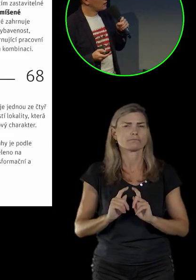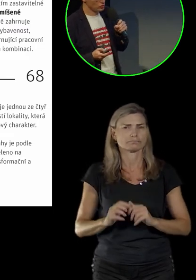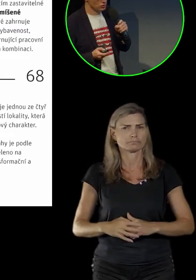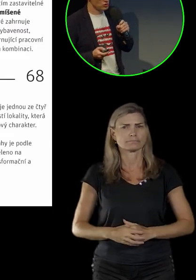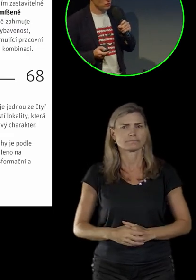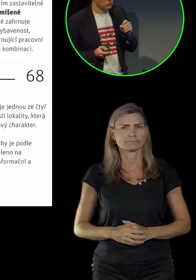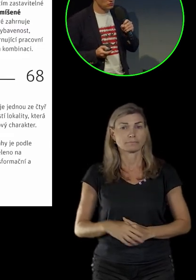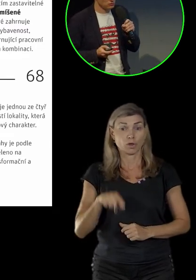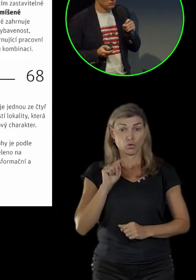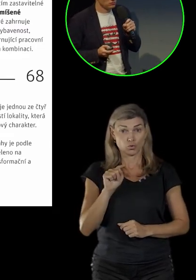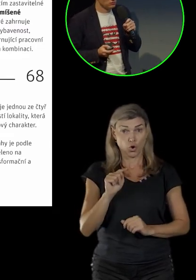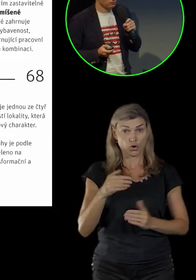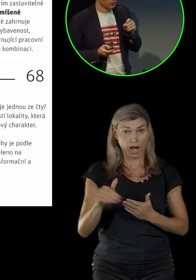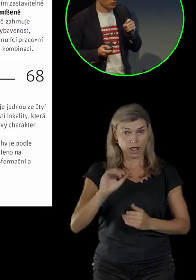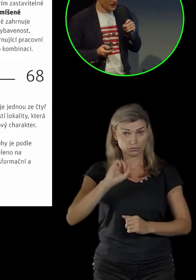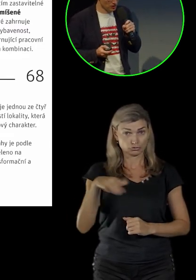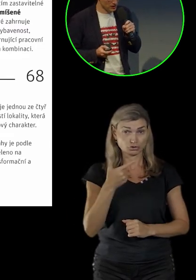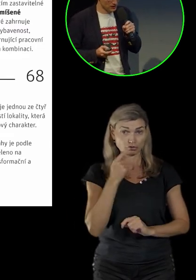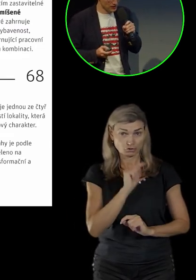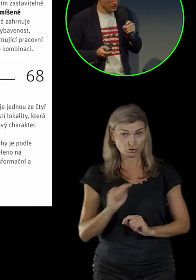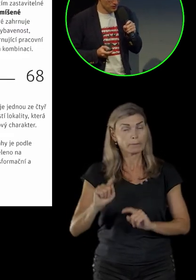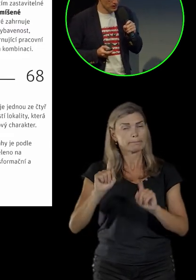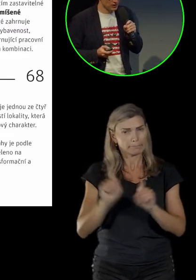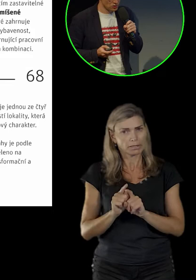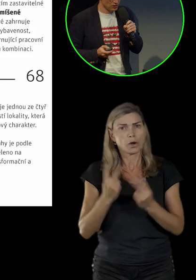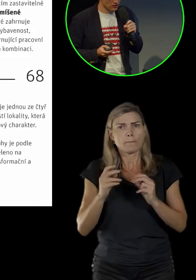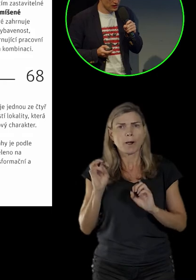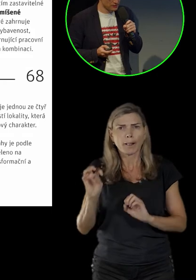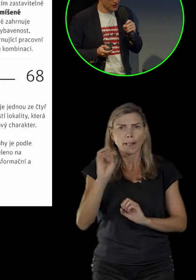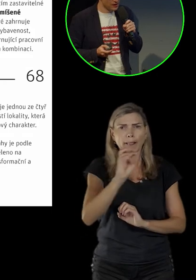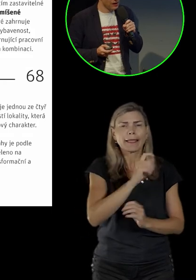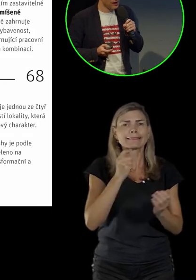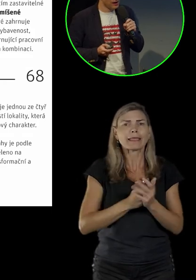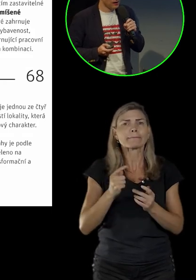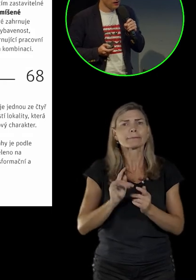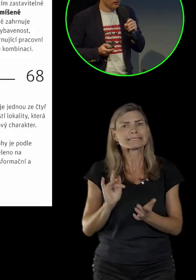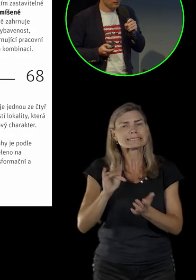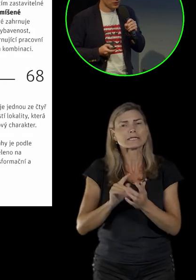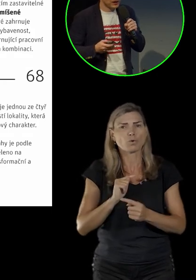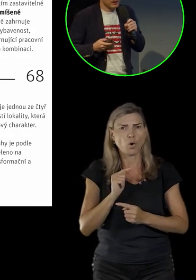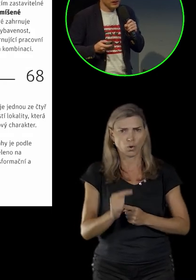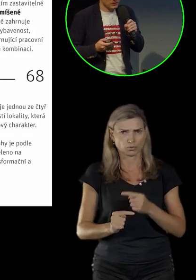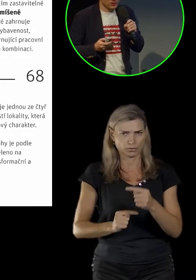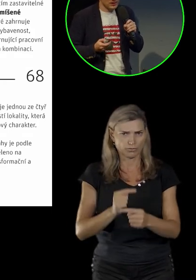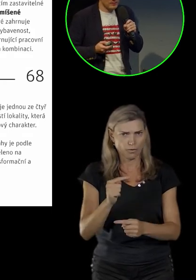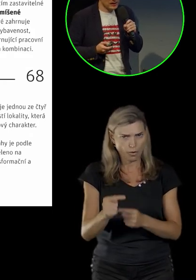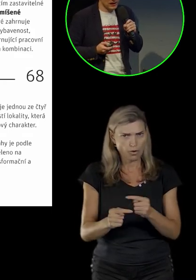A toto jsou podobné lokality, lokality rozvojové. Pro které platí to samé.